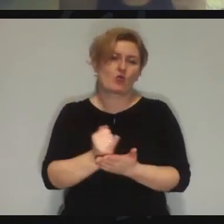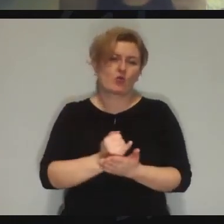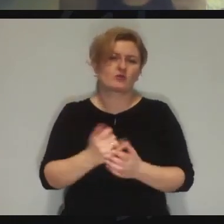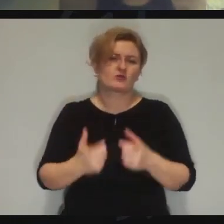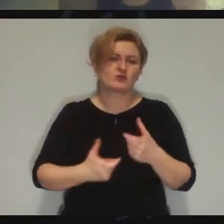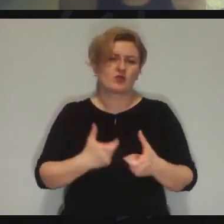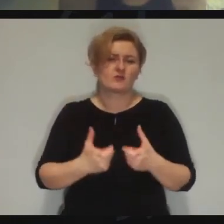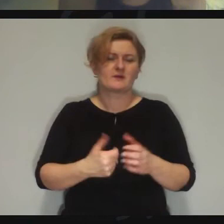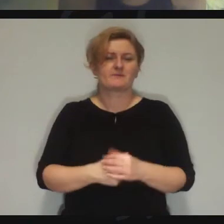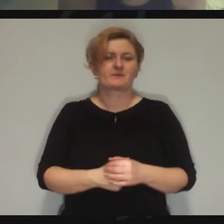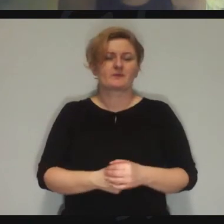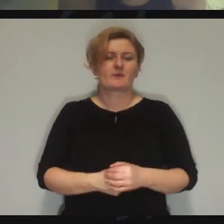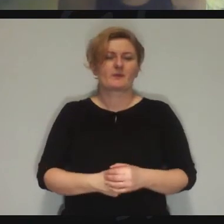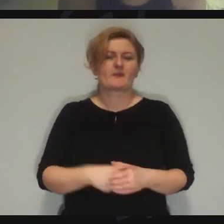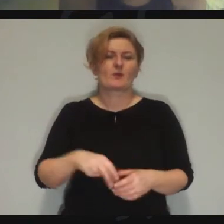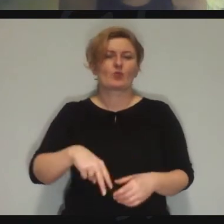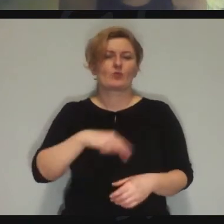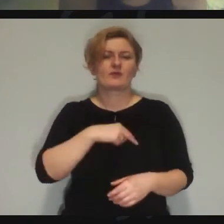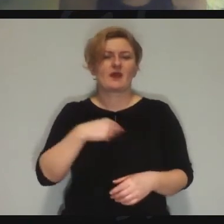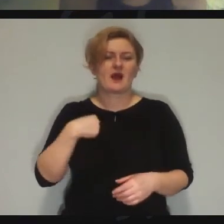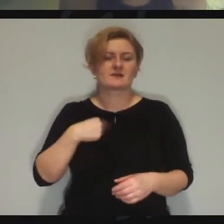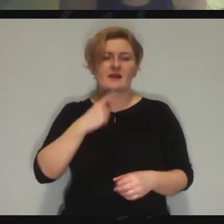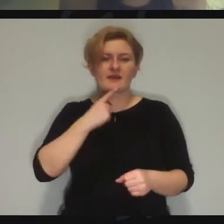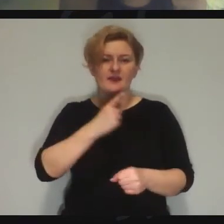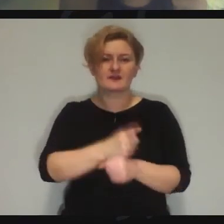U nas została podjęta taka decyzja.